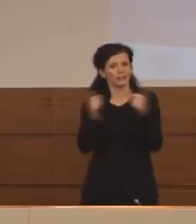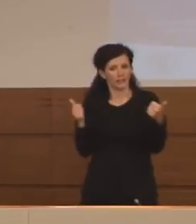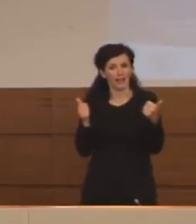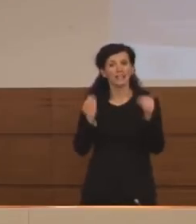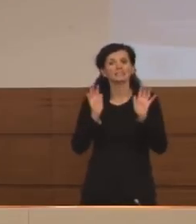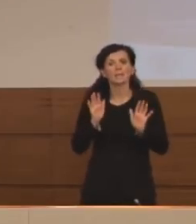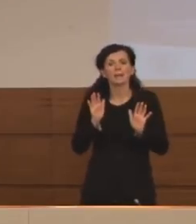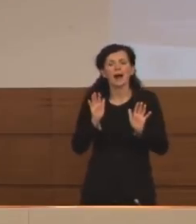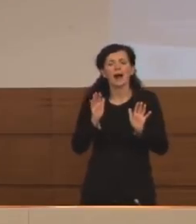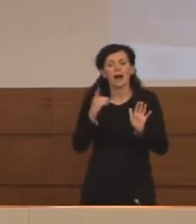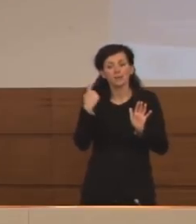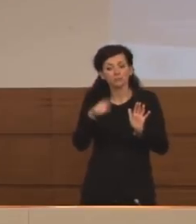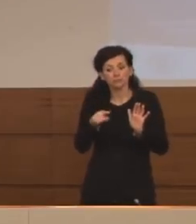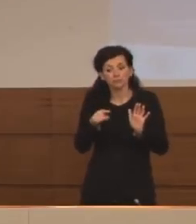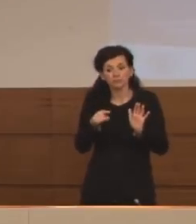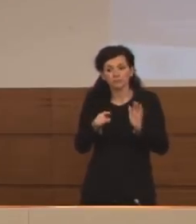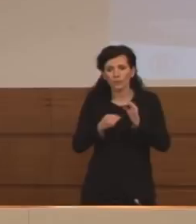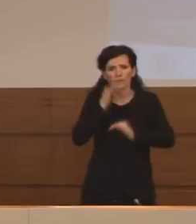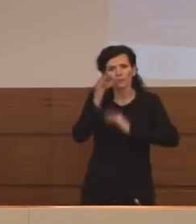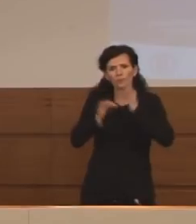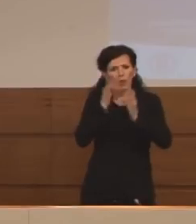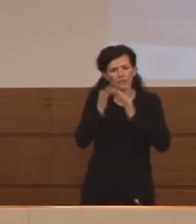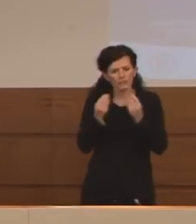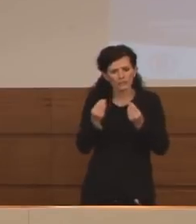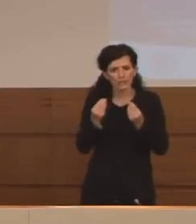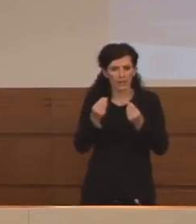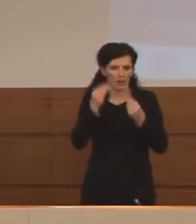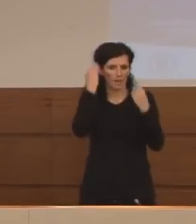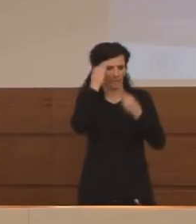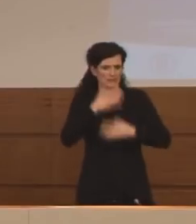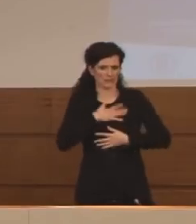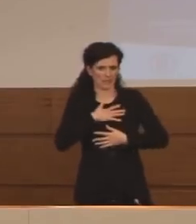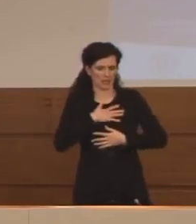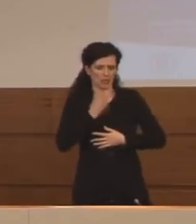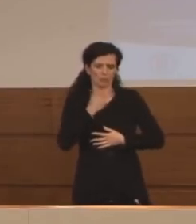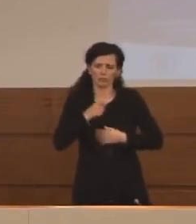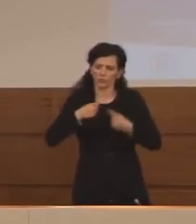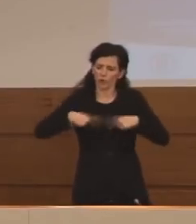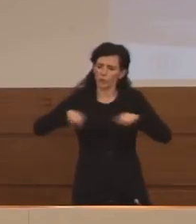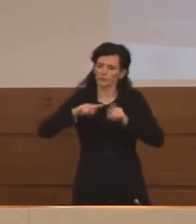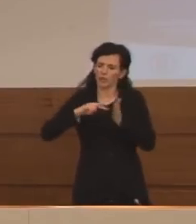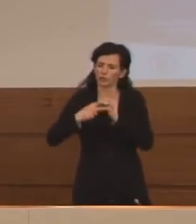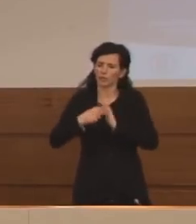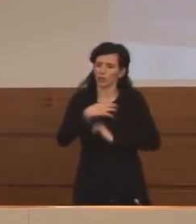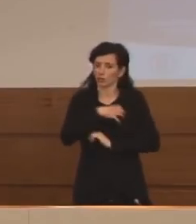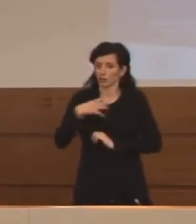Io le dico proprio come opinione personale, perché il Comitato Tecnico Scientifico non si è ancora espresso su questo.